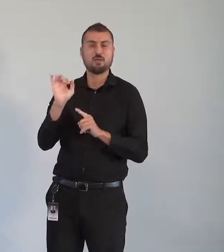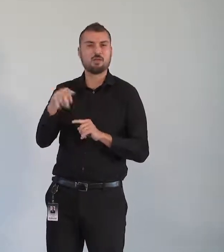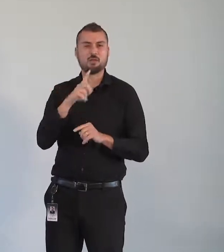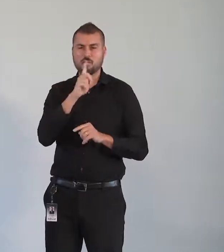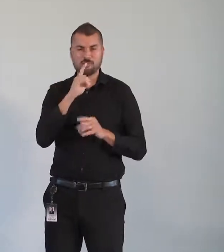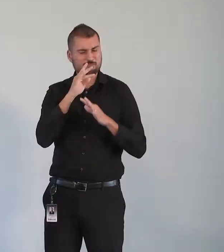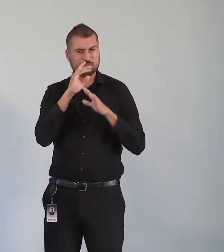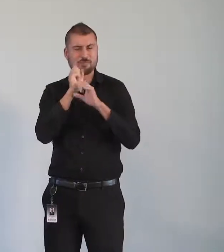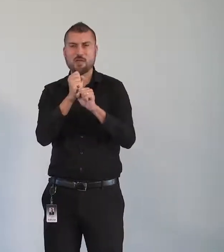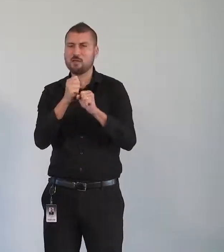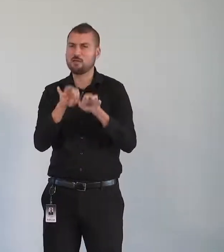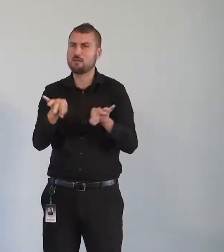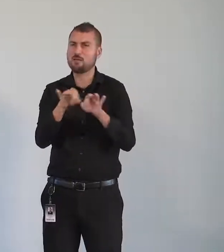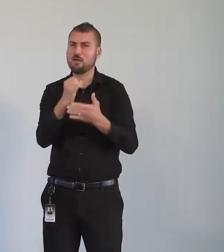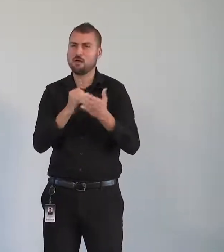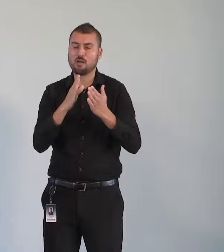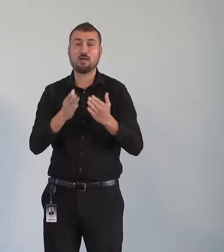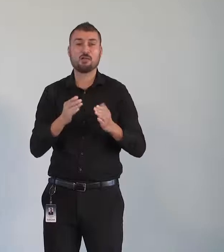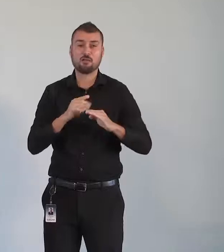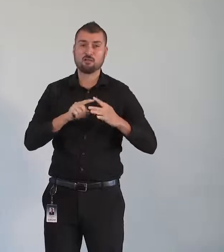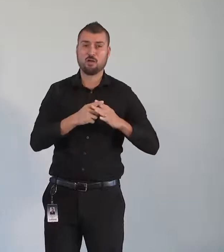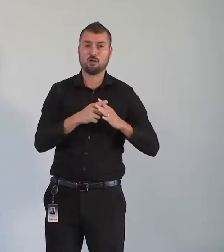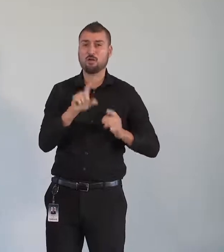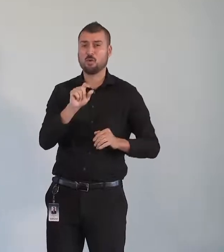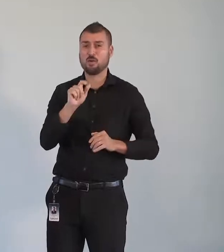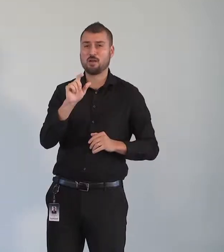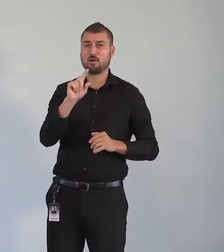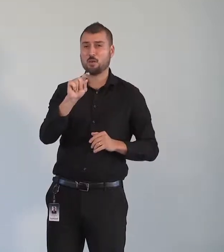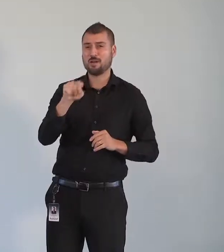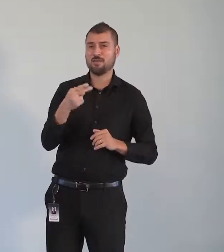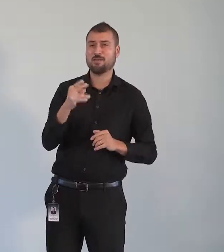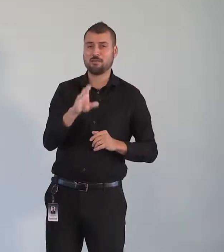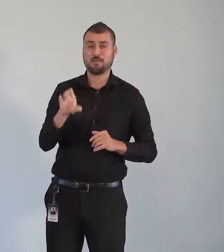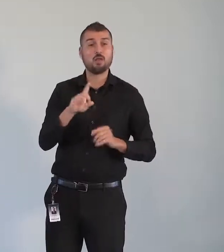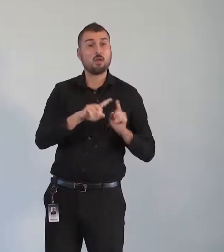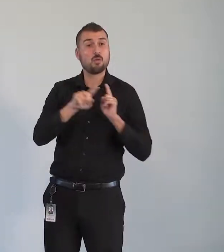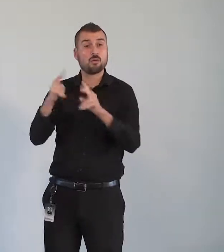artista importante realmente fascinante a principios del siglo XX. Fue a París con el que se codeó. todas estas